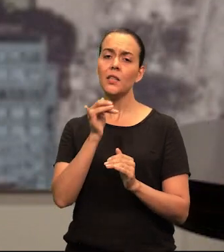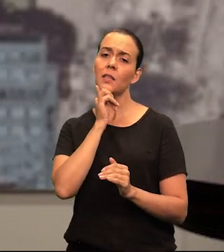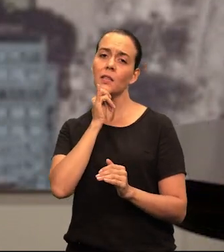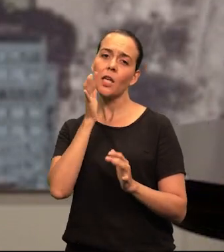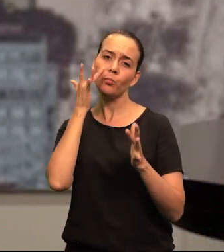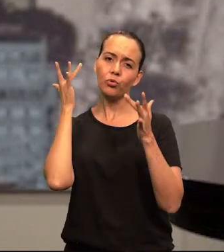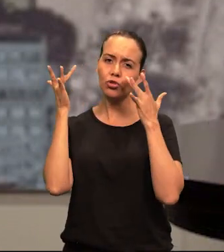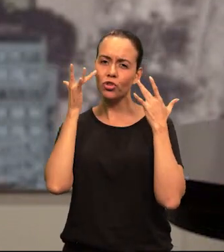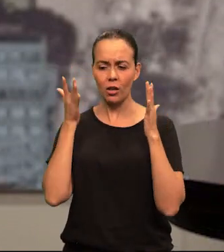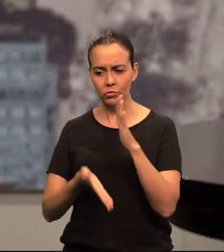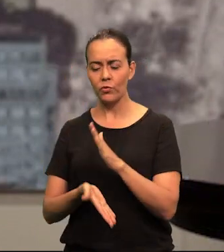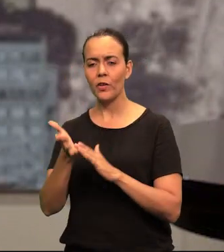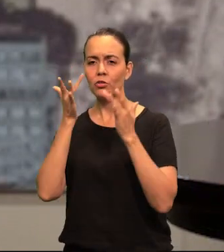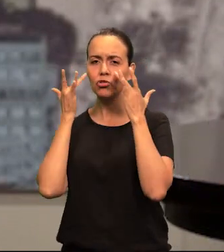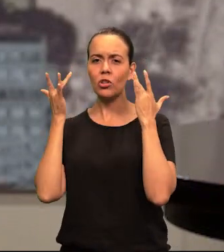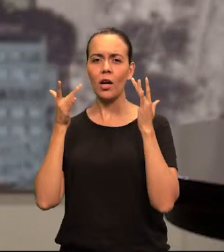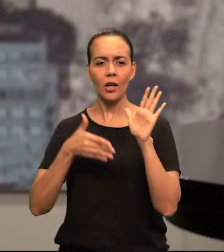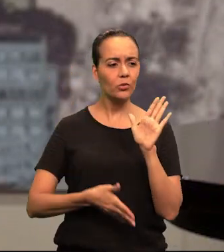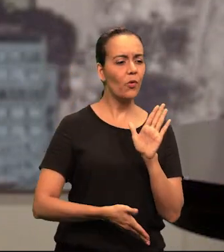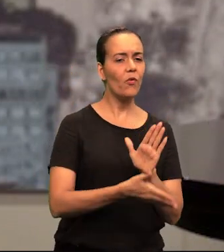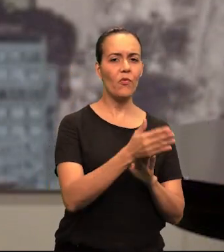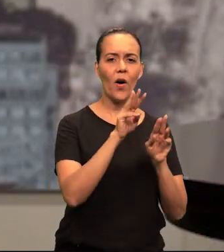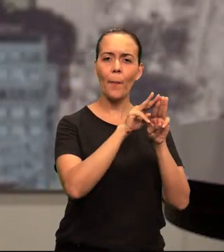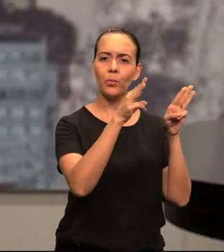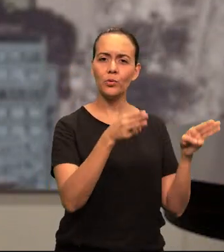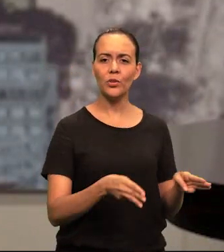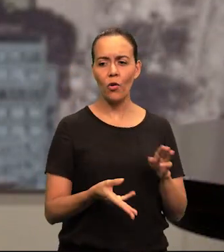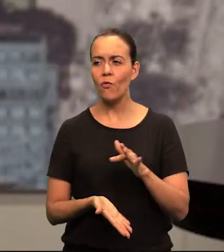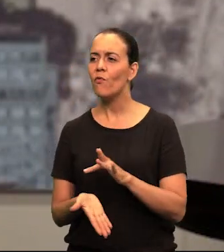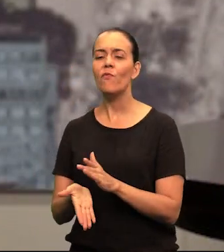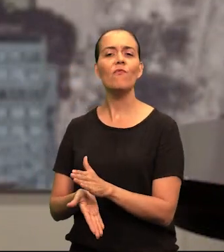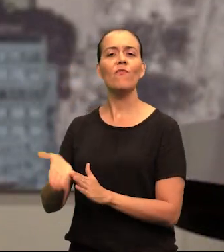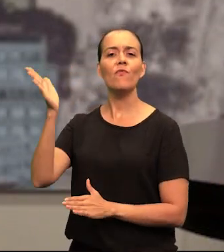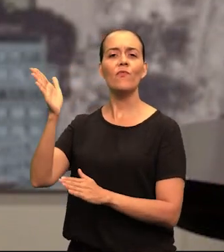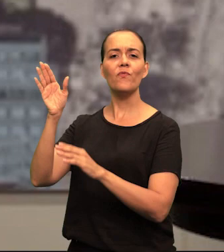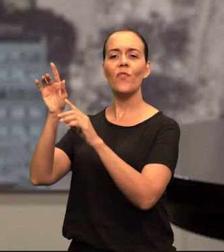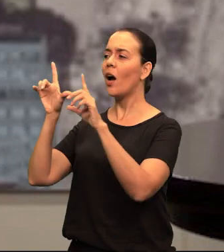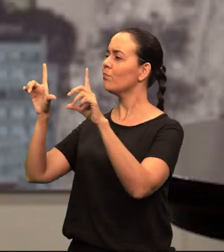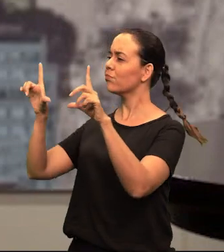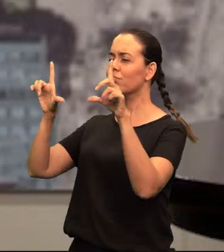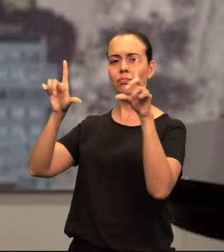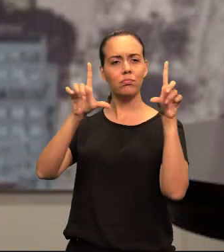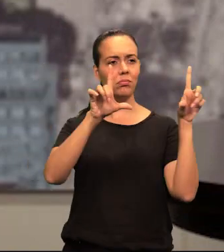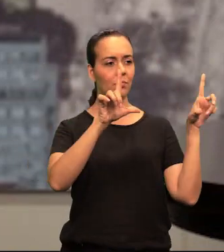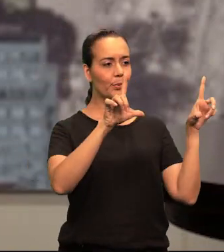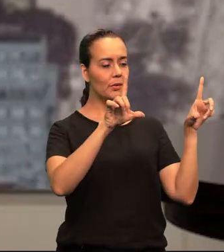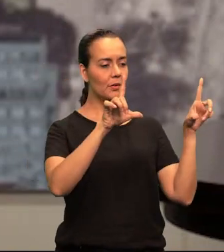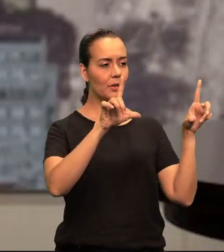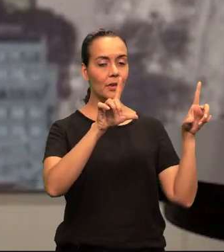quando você sai do teatro, quando você sai do museu, quando você sai de uma exposição. O que vai contigo,